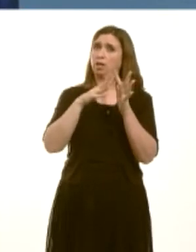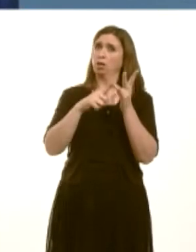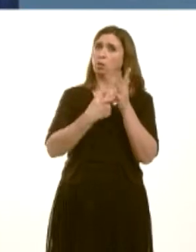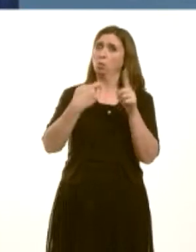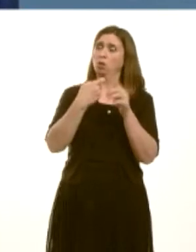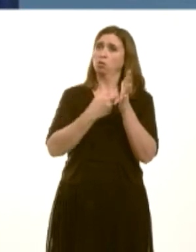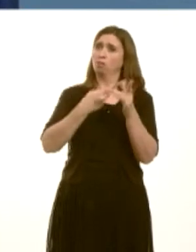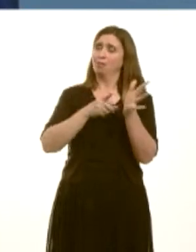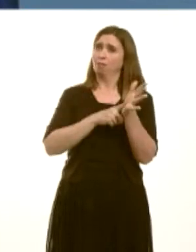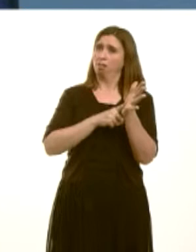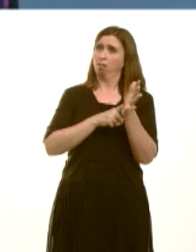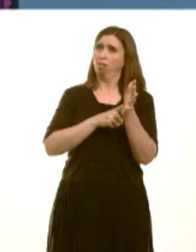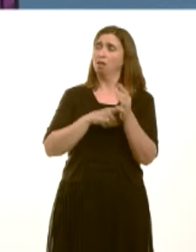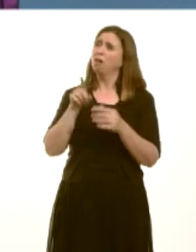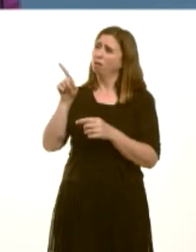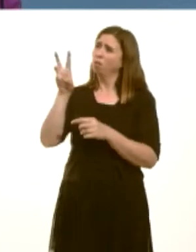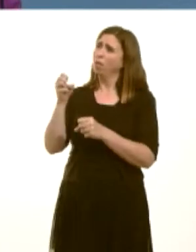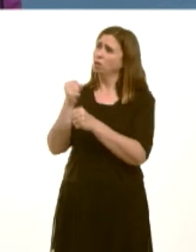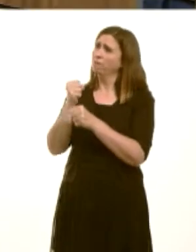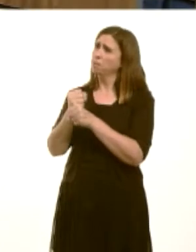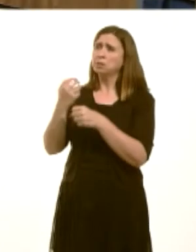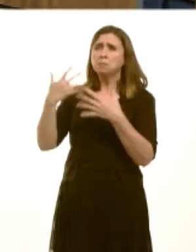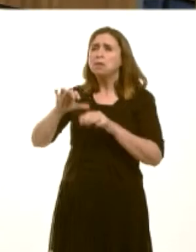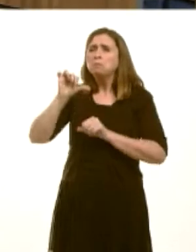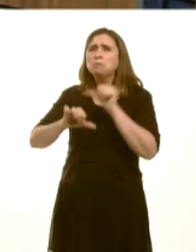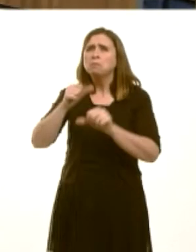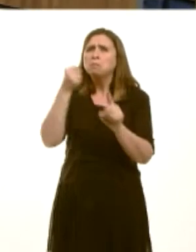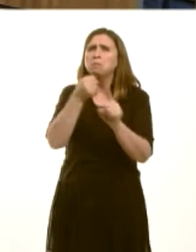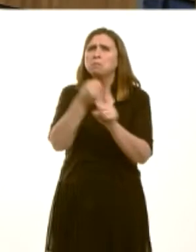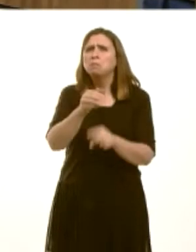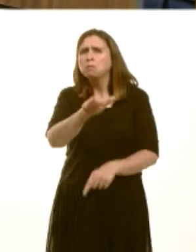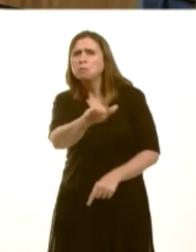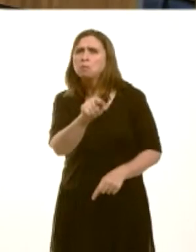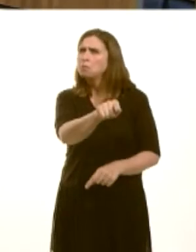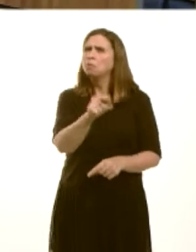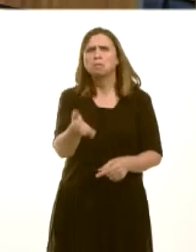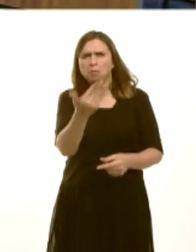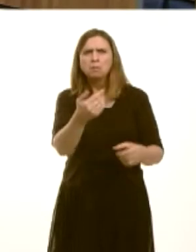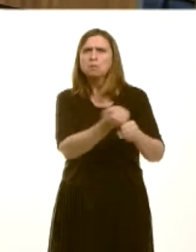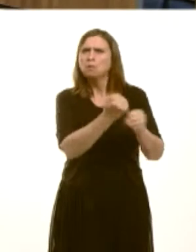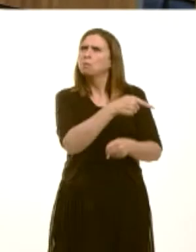y mae Llywodraeth Cymru wedi eu cymryd ar y mater hwn? Carwyn Jones: Wel, wrth gwrs, mae hwn yn rhywbeth iíw ystyried ynglyn ‚ beth syín digwydd